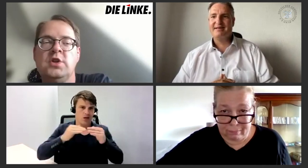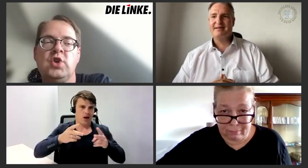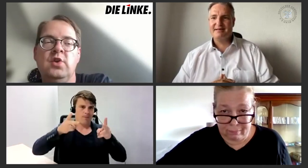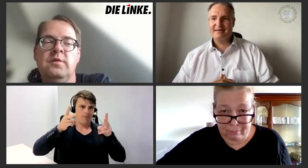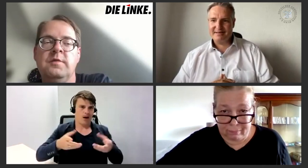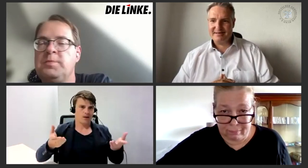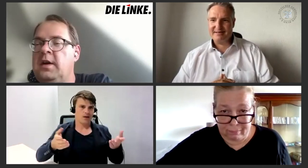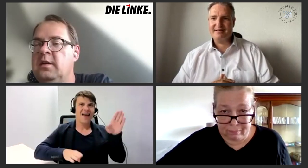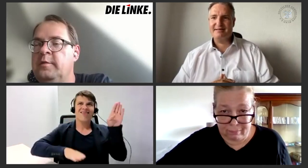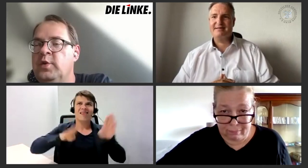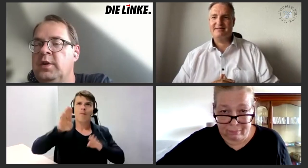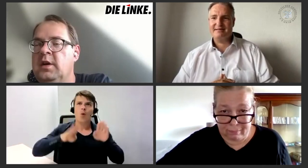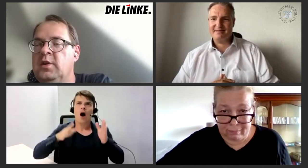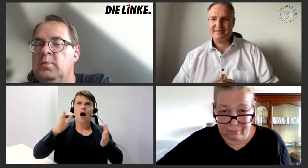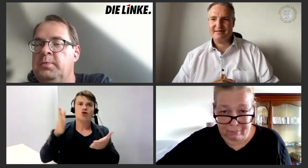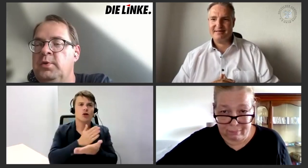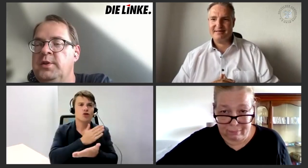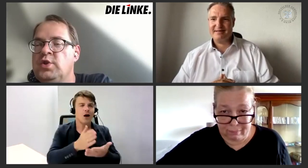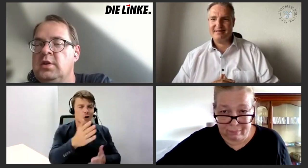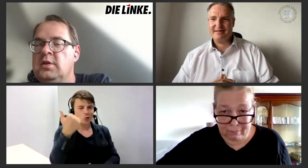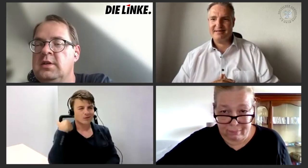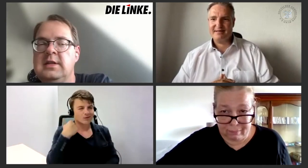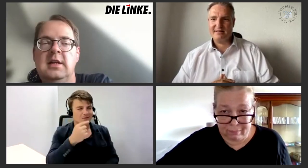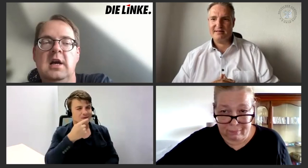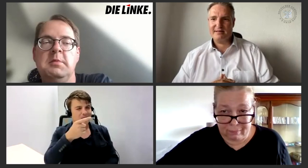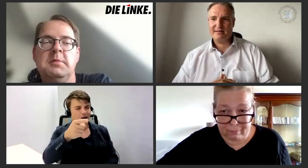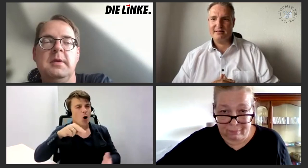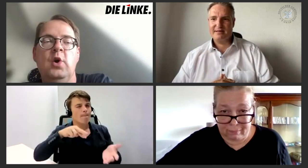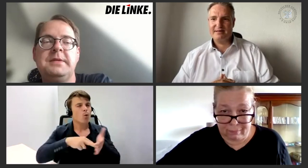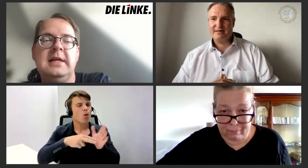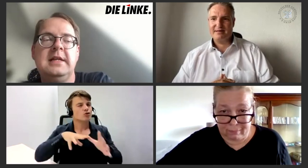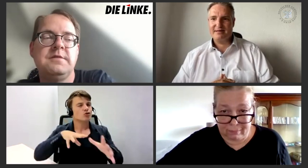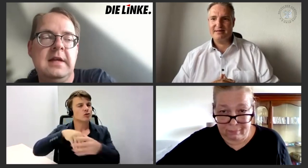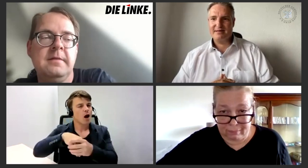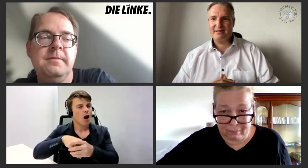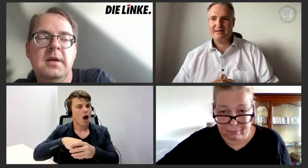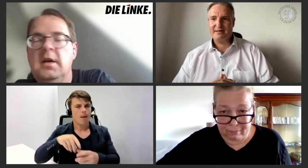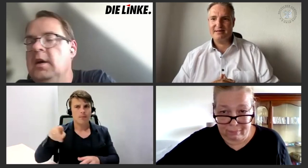an demokratischen Entscheidungen, wir sprachen ja vorhin gerade über politische Teilhabe,